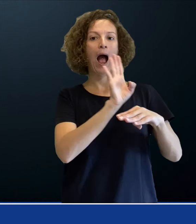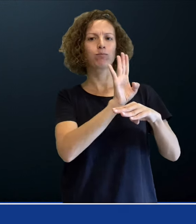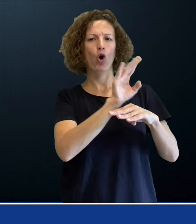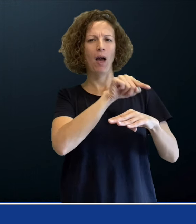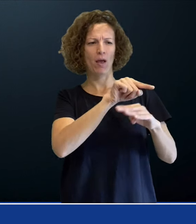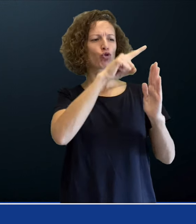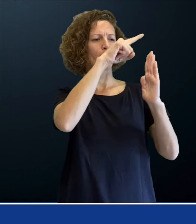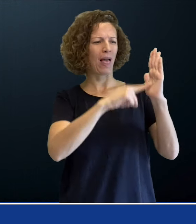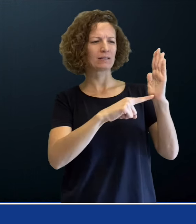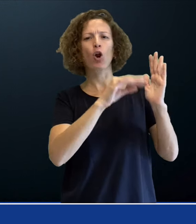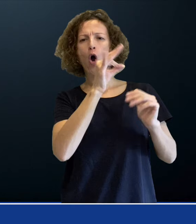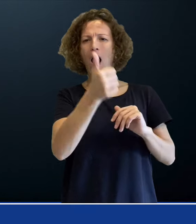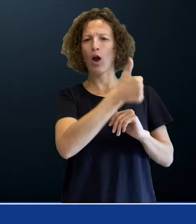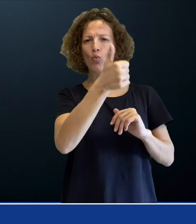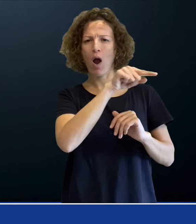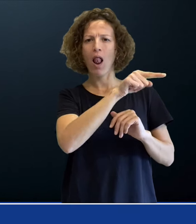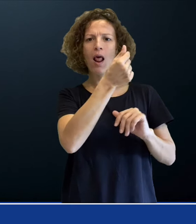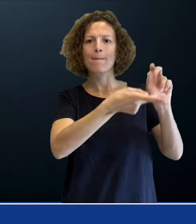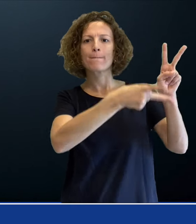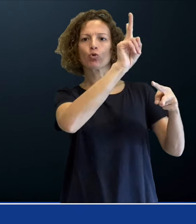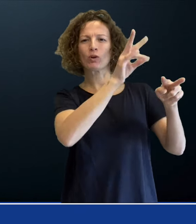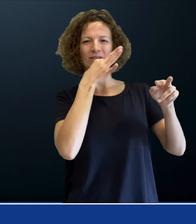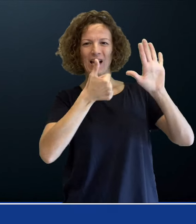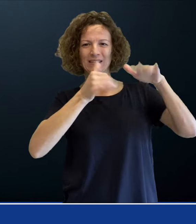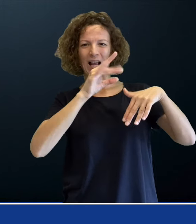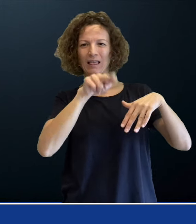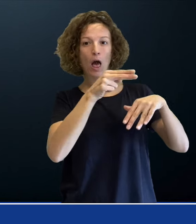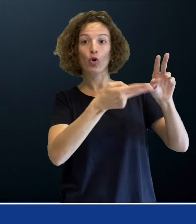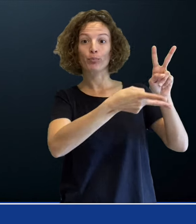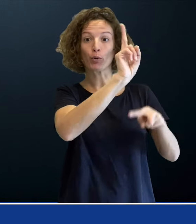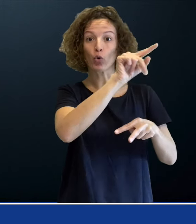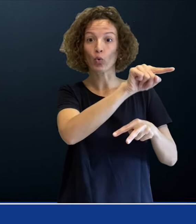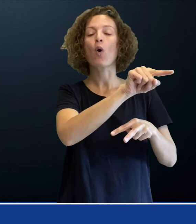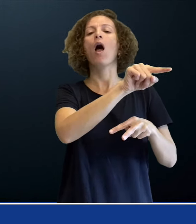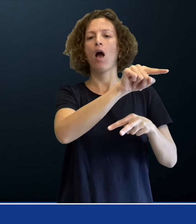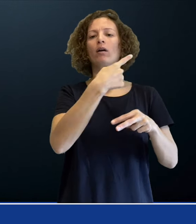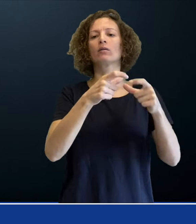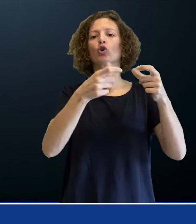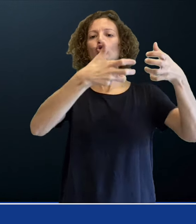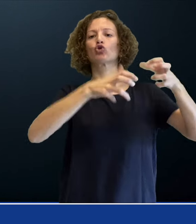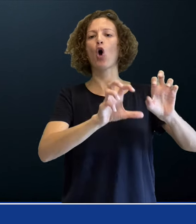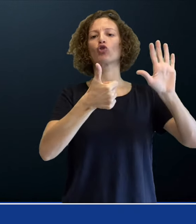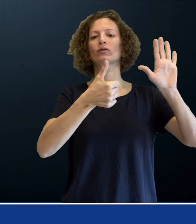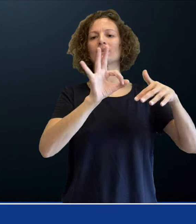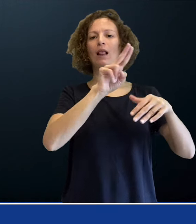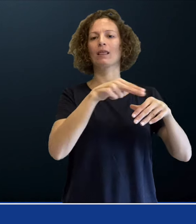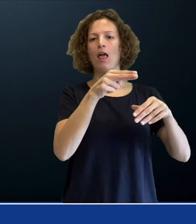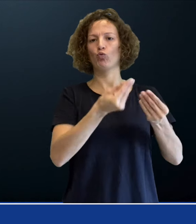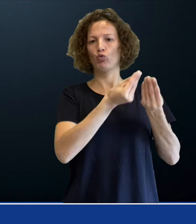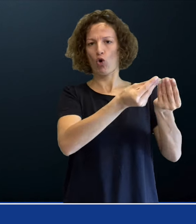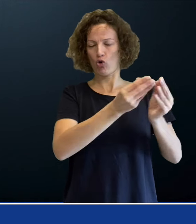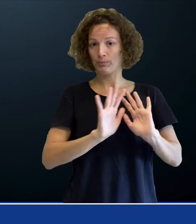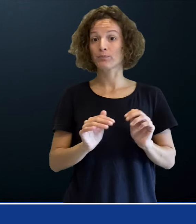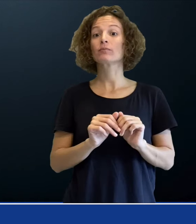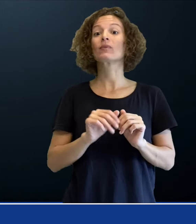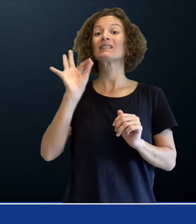In pratica: · se l’abbonamento annuale o mensile costa di più, si fruisce di uno sconto di 60 euro;